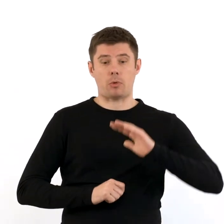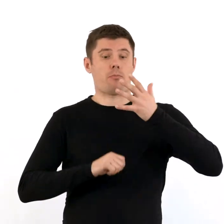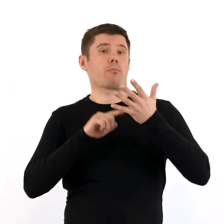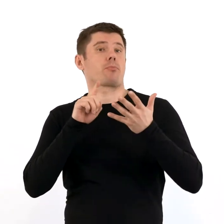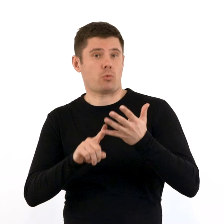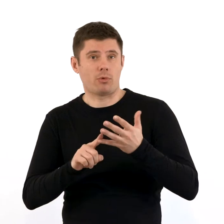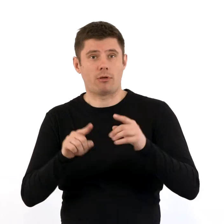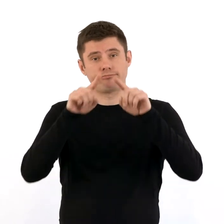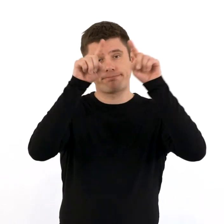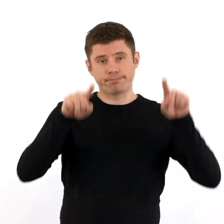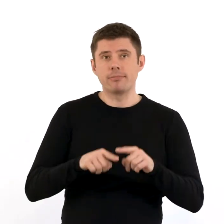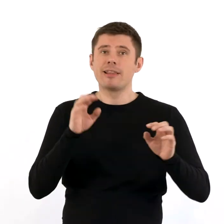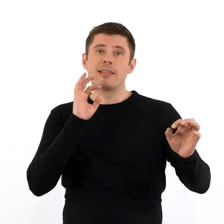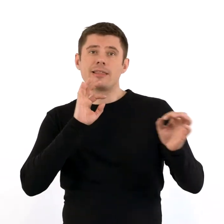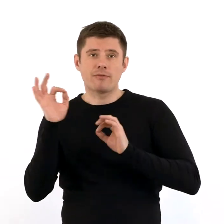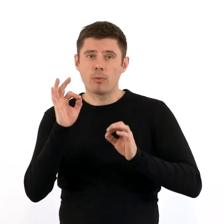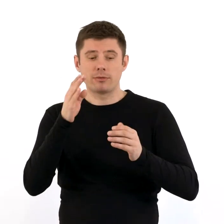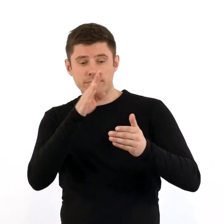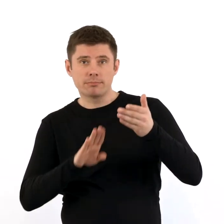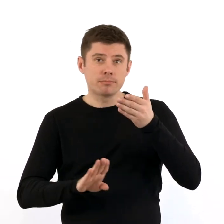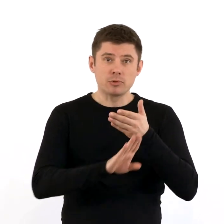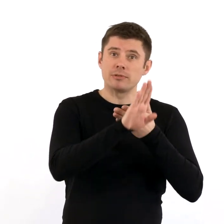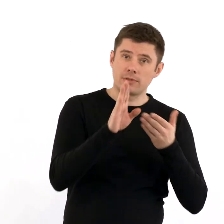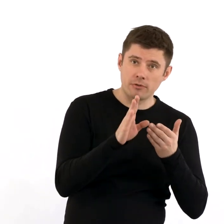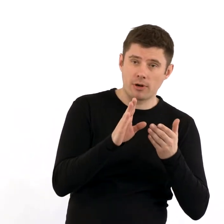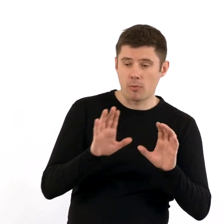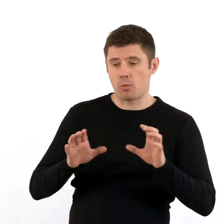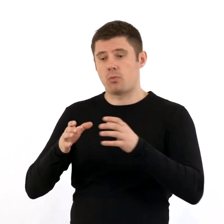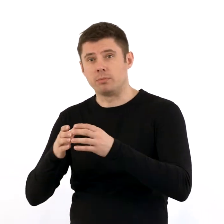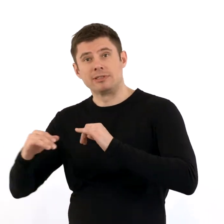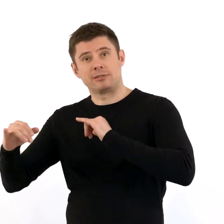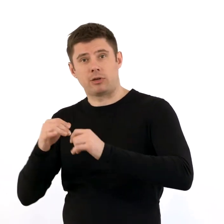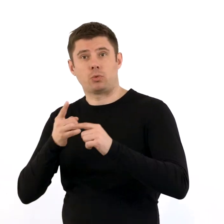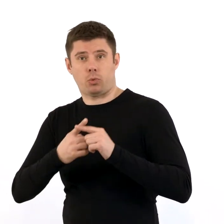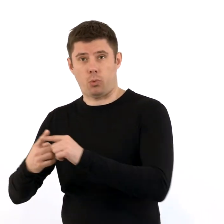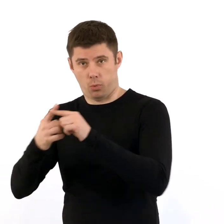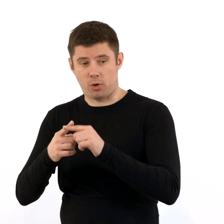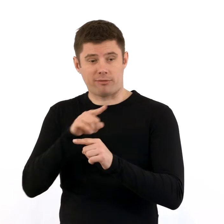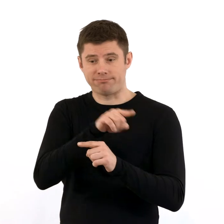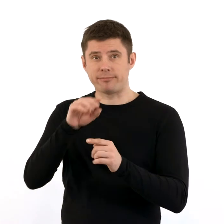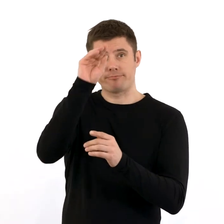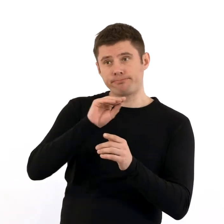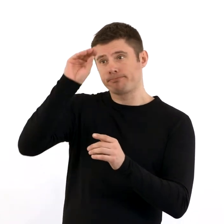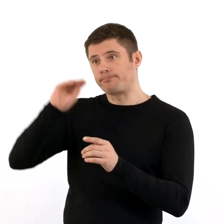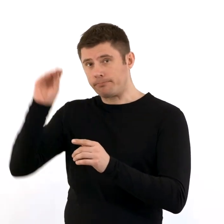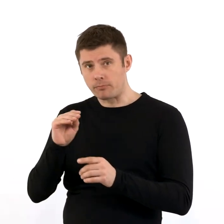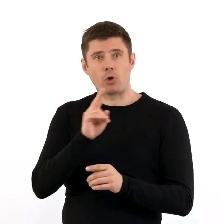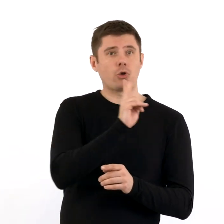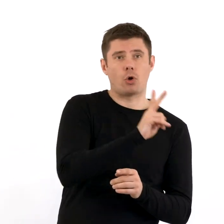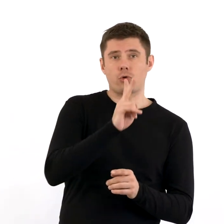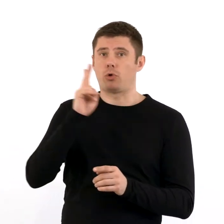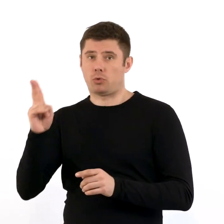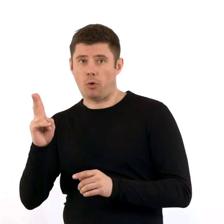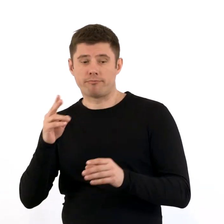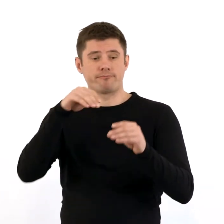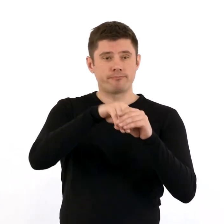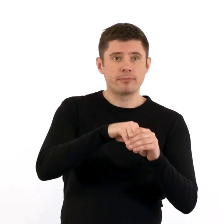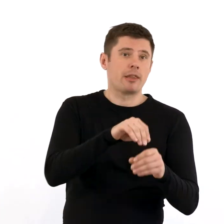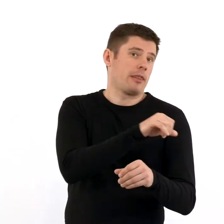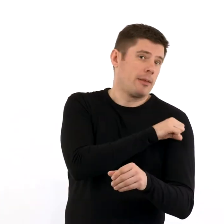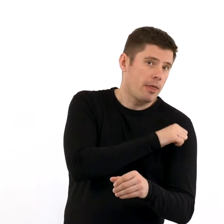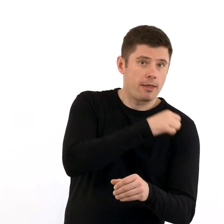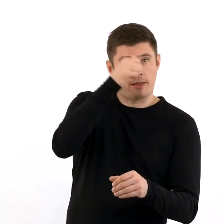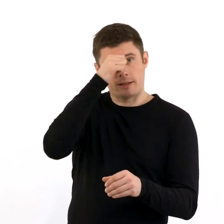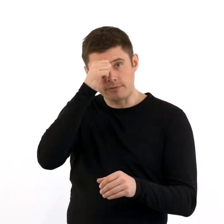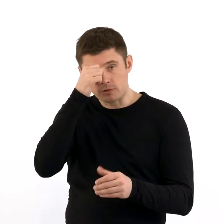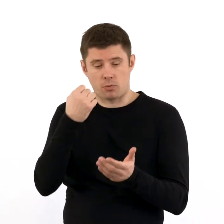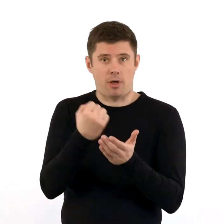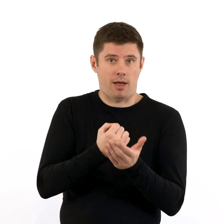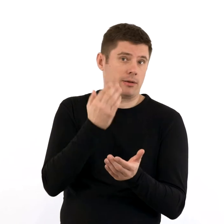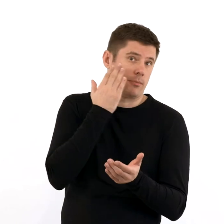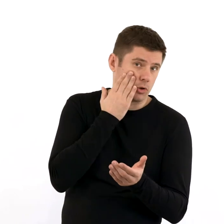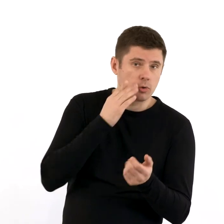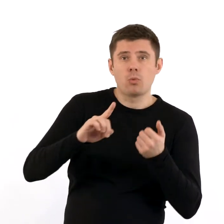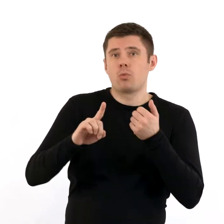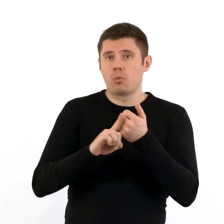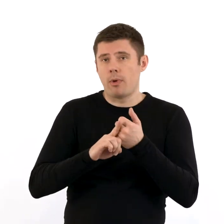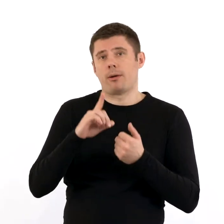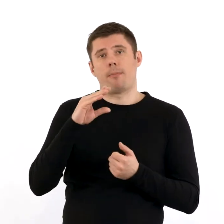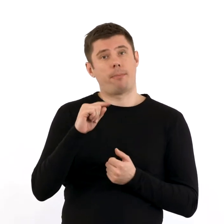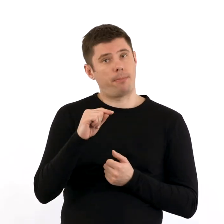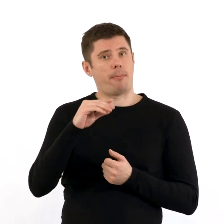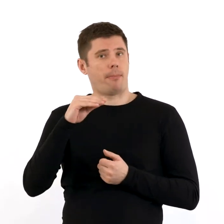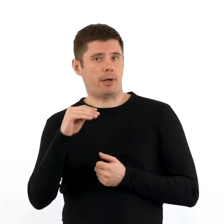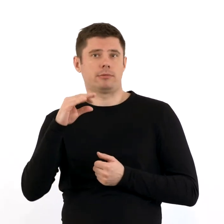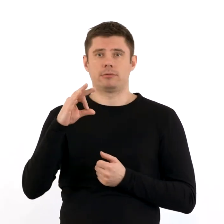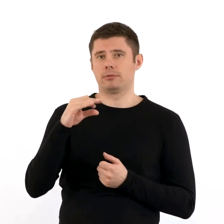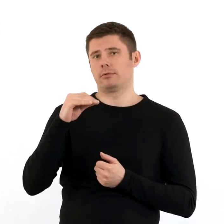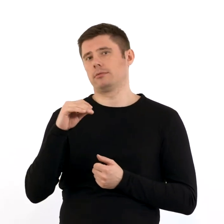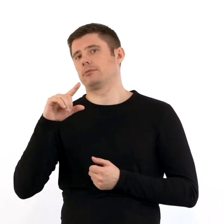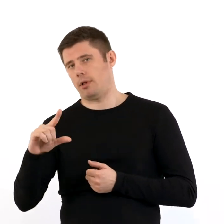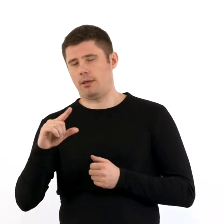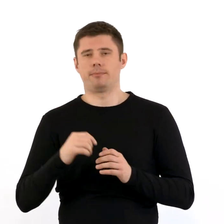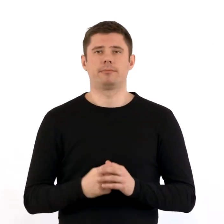5. dane przedstawiciela albo członków zarządu – imię i nazwisko, adres zamieszkania, numer PESEL.